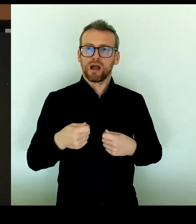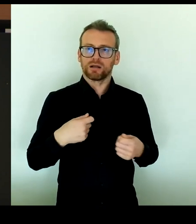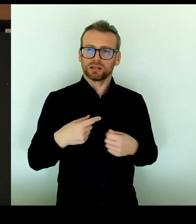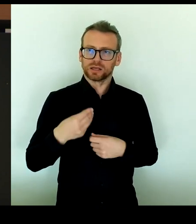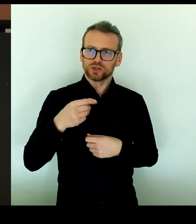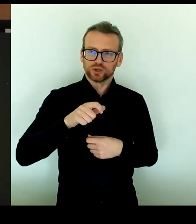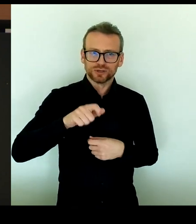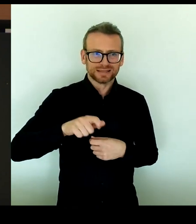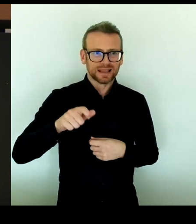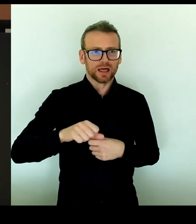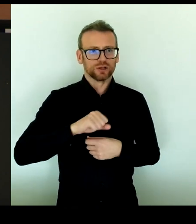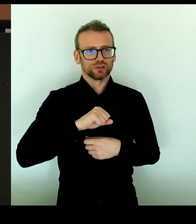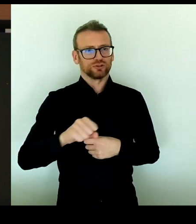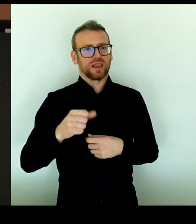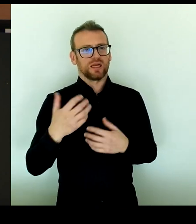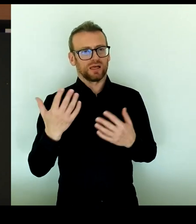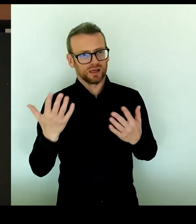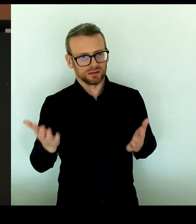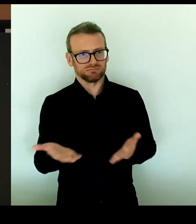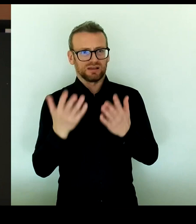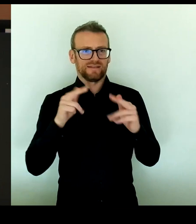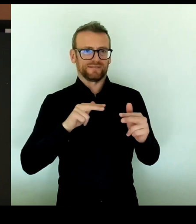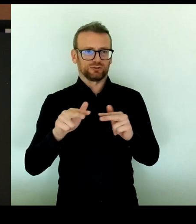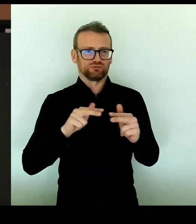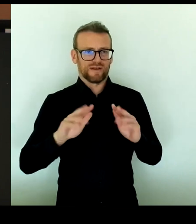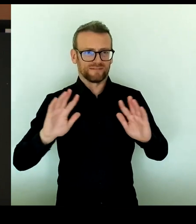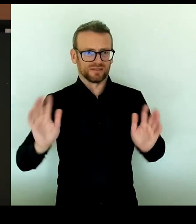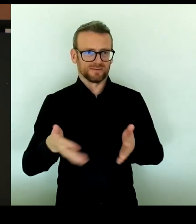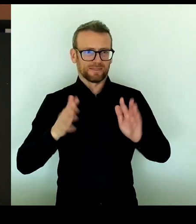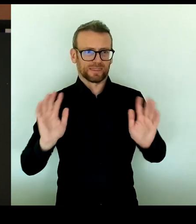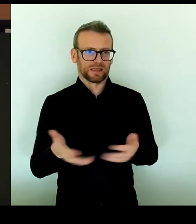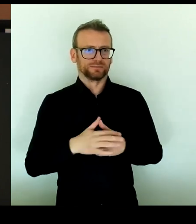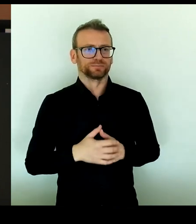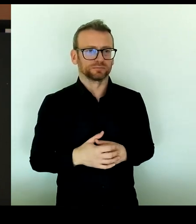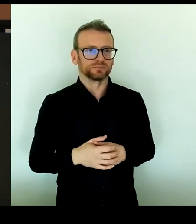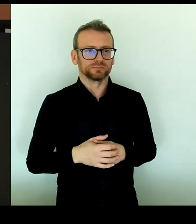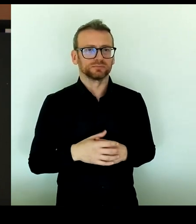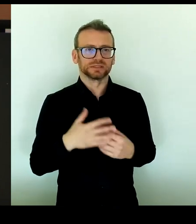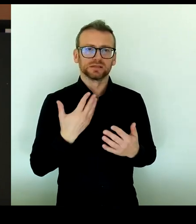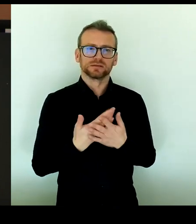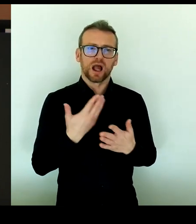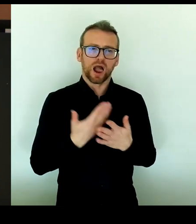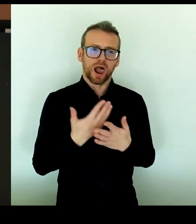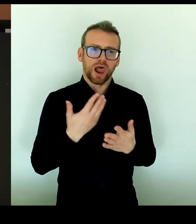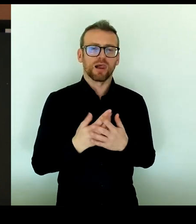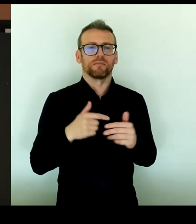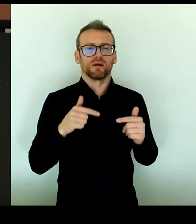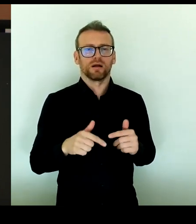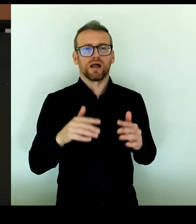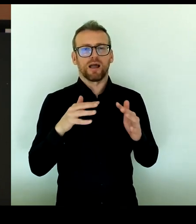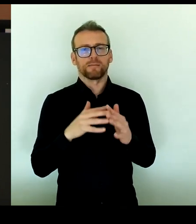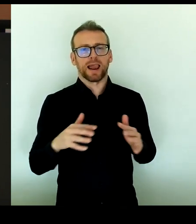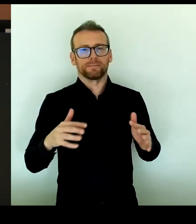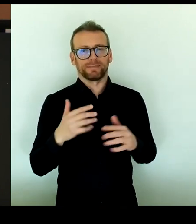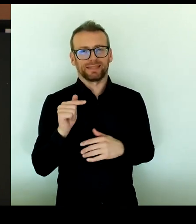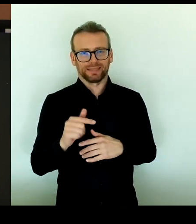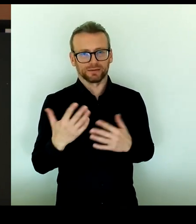und die damit verbundenen deutlich gestiegenen Mittel umzusetzen. Das Bündnis als solches hat nicht funktioniert, auch, weil